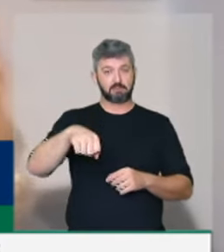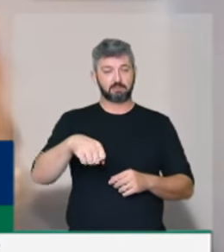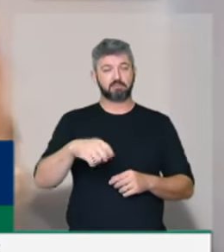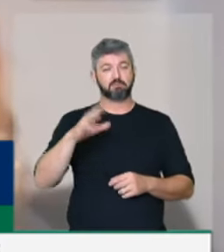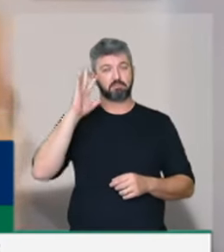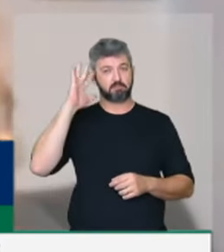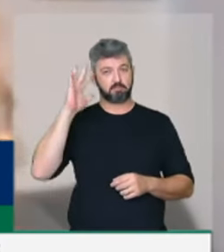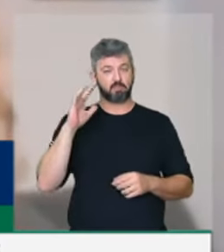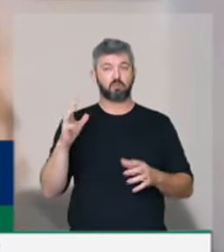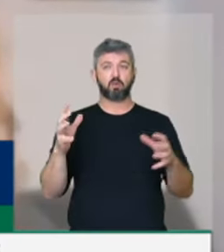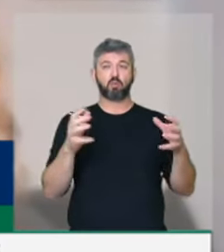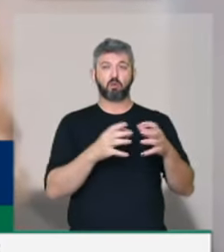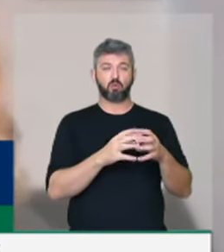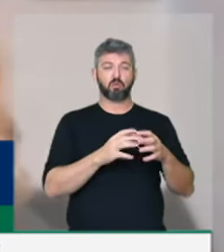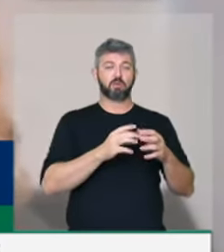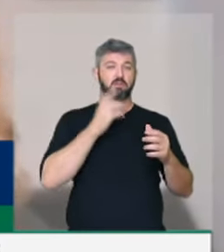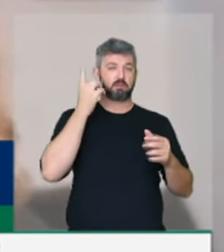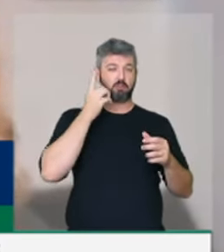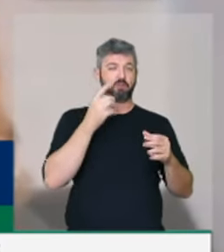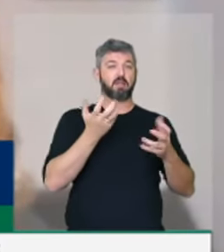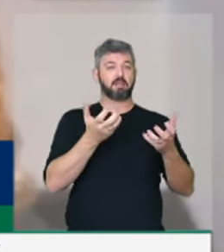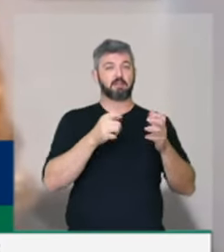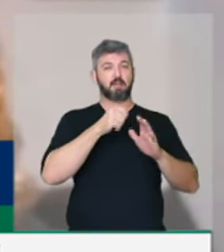[PRESIDENTE]: COMO ORIENTA O GOVERNO? [DEPUTADO]: GOVERNO PARABENIZA O PRESIDENTE ARTHUR